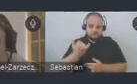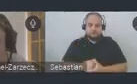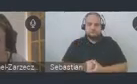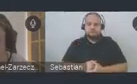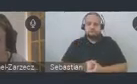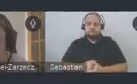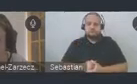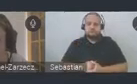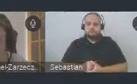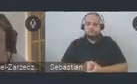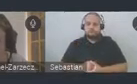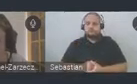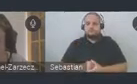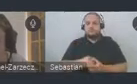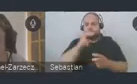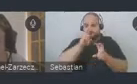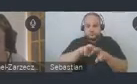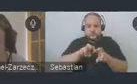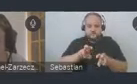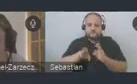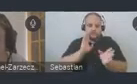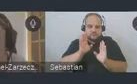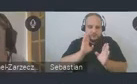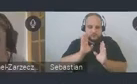Widzę, że kilka osób pisze: "wyszukiwarki, Facebook".